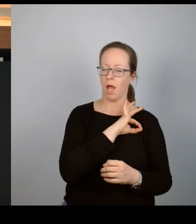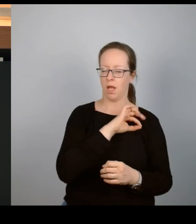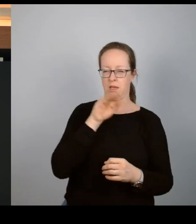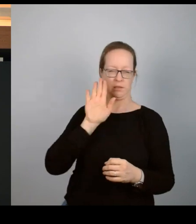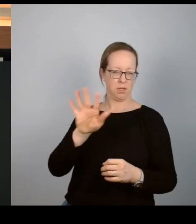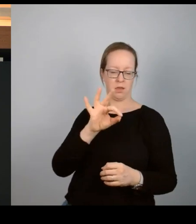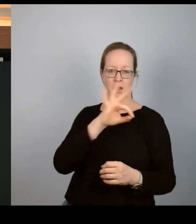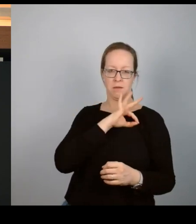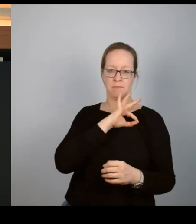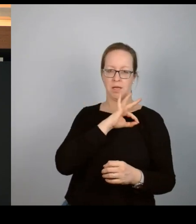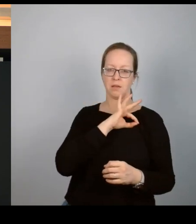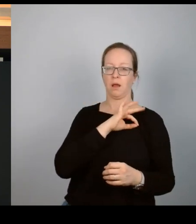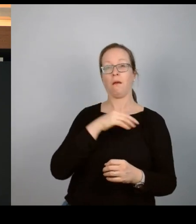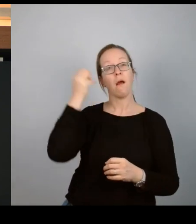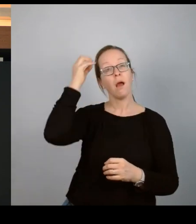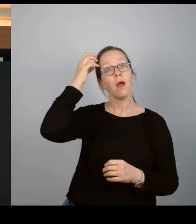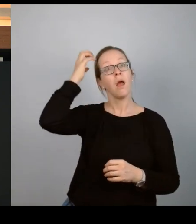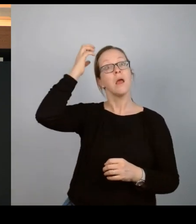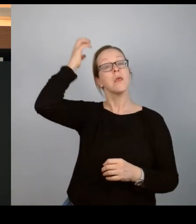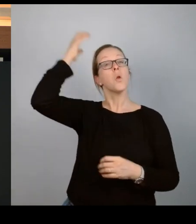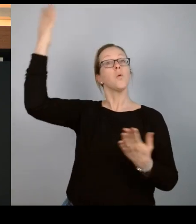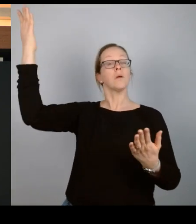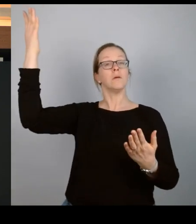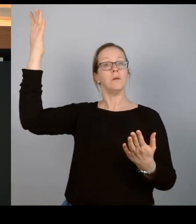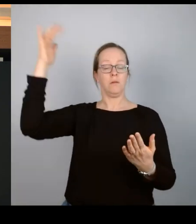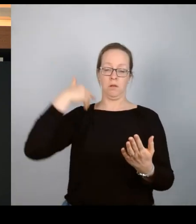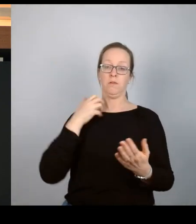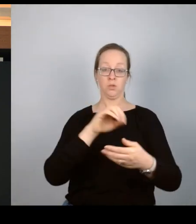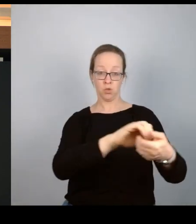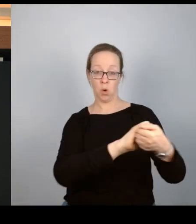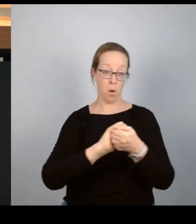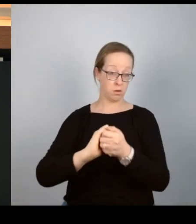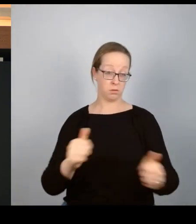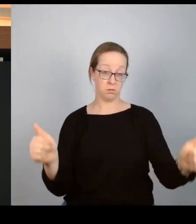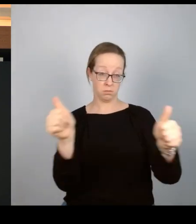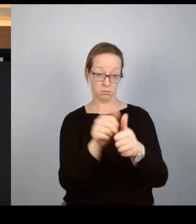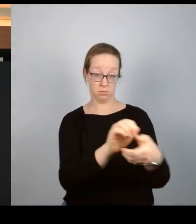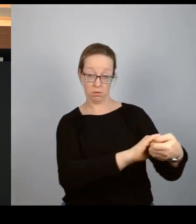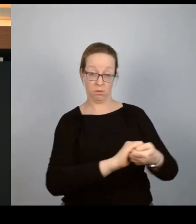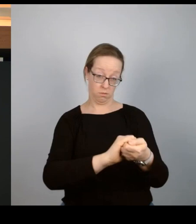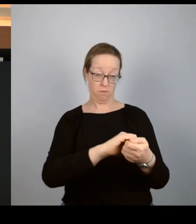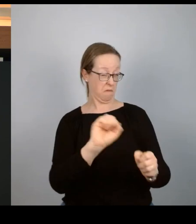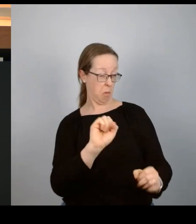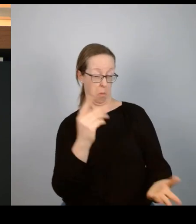gar nicht bauen zu wollen und deshalb Erschließungs-Verfahren maximal zu behindern und zu verschleppen.